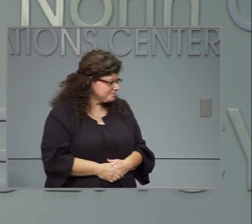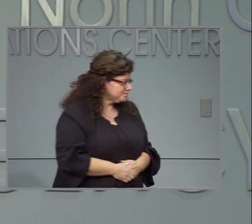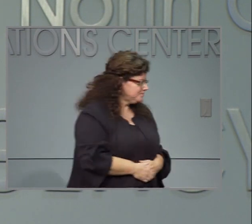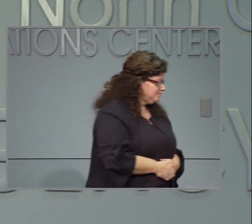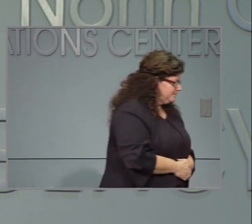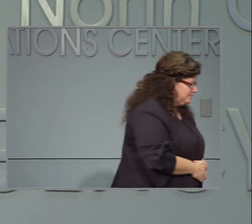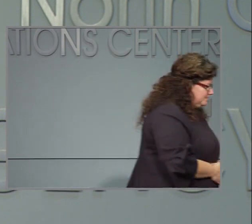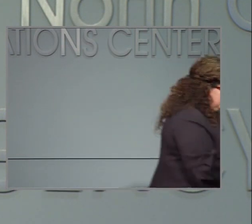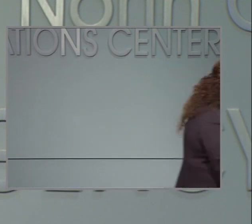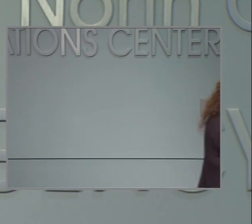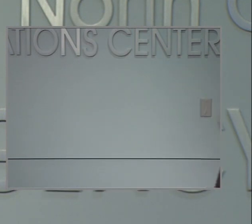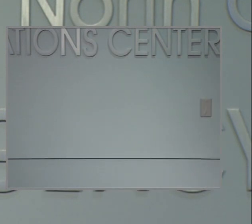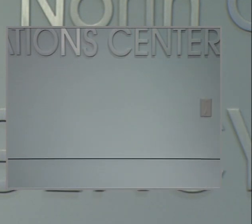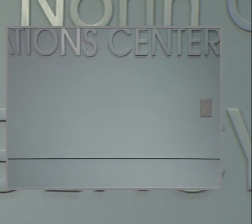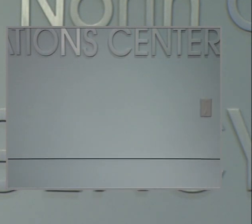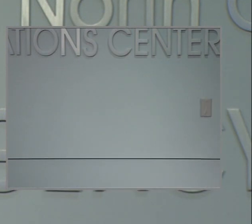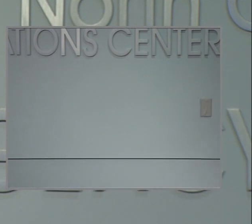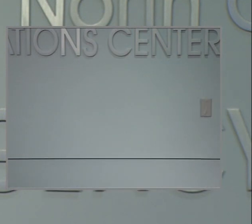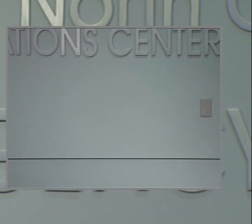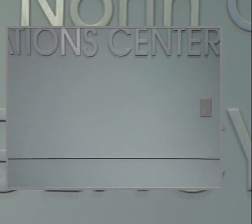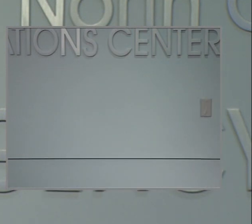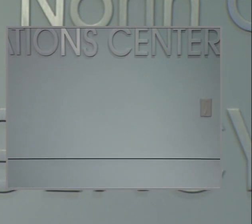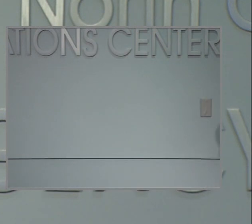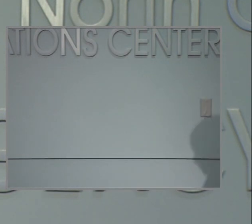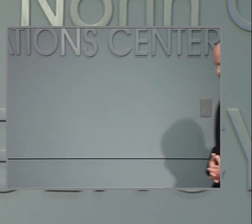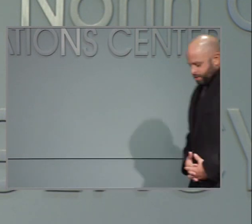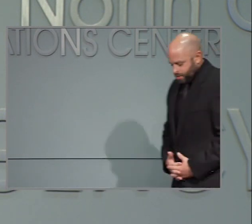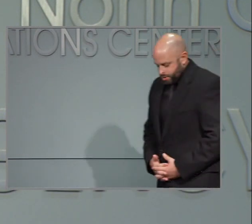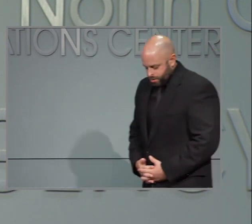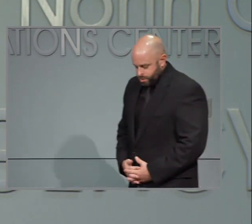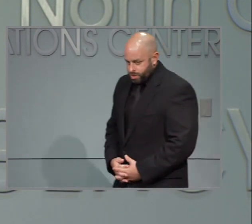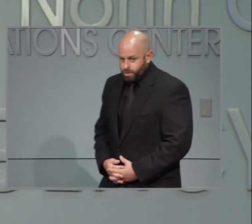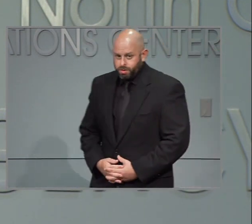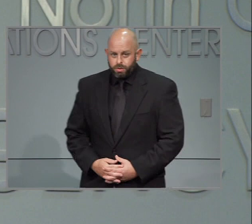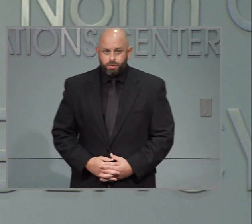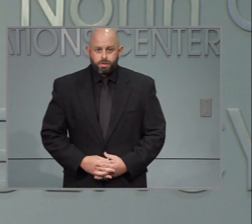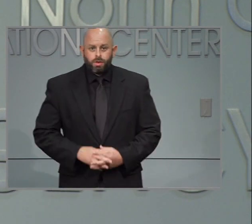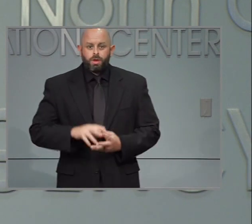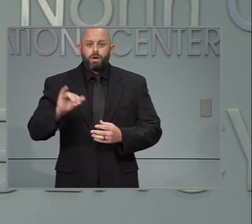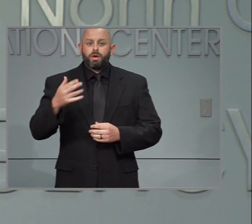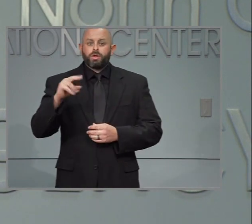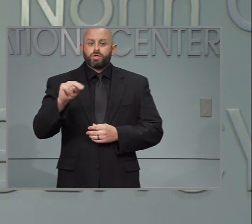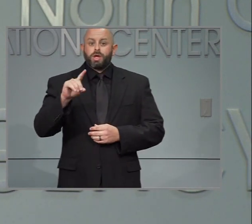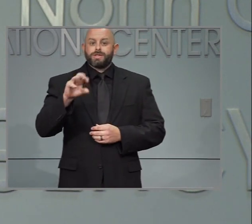renovable, la siguiente por favor.